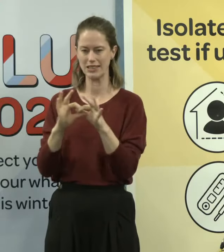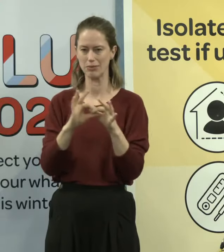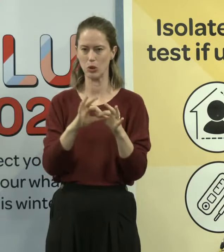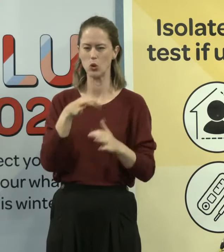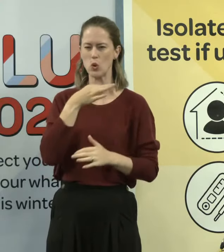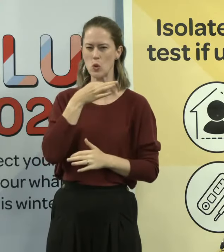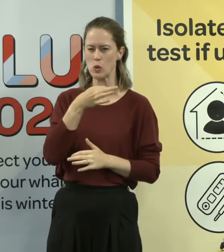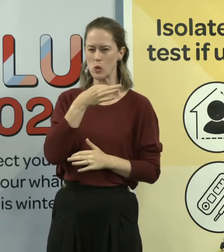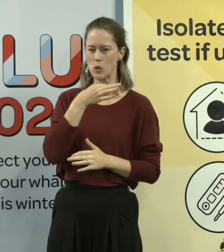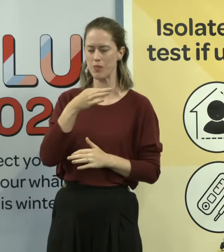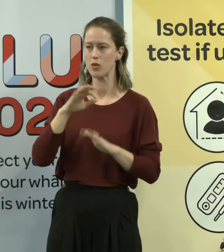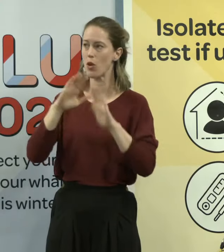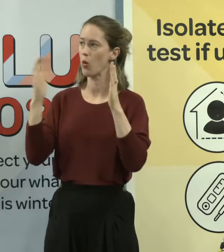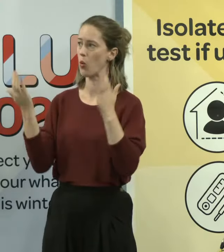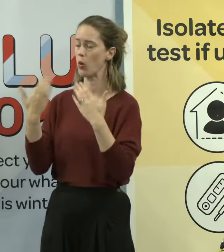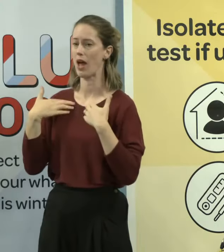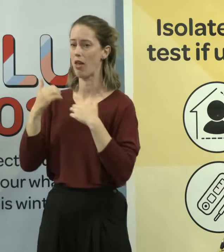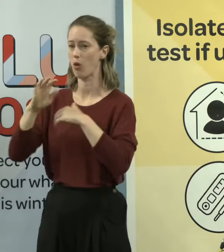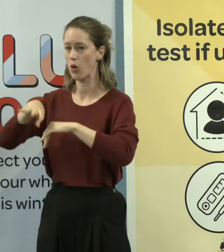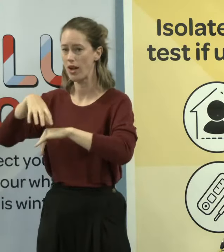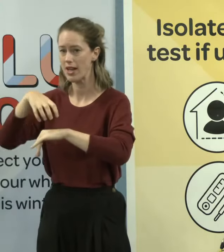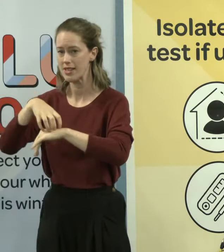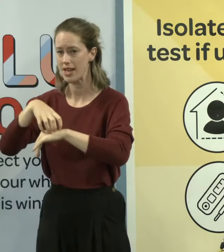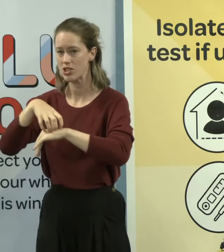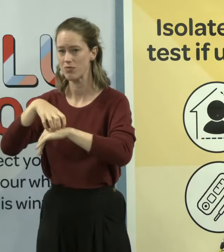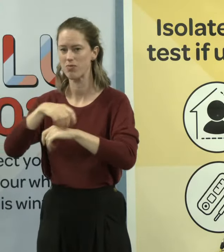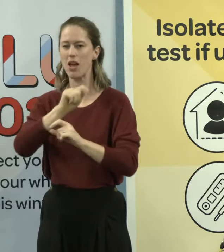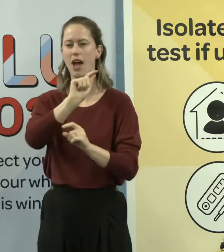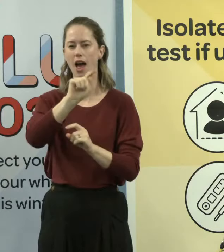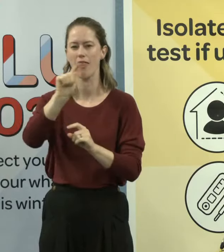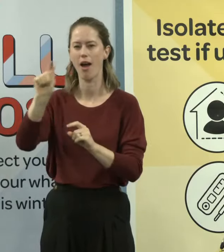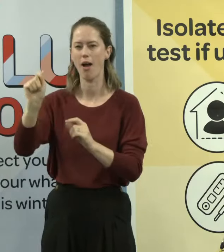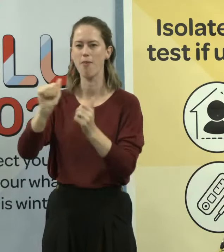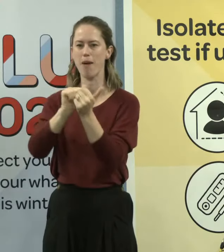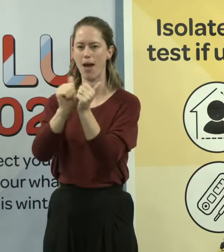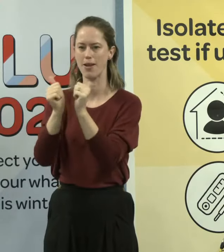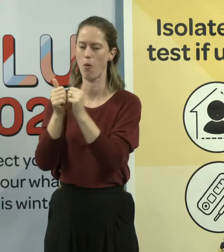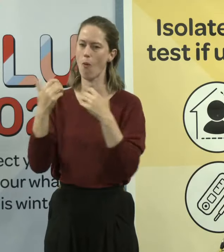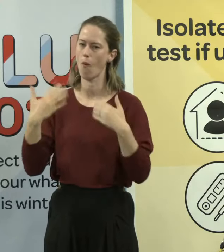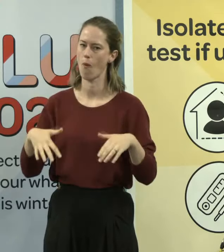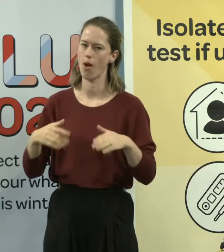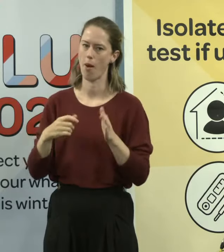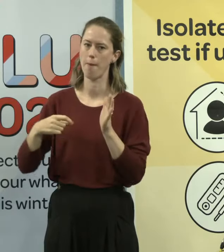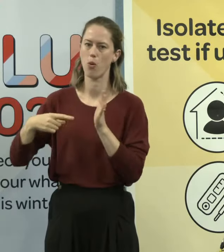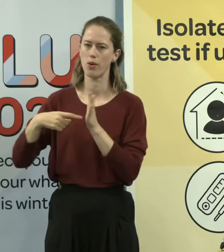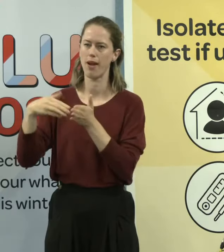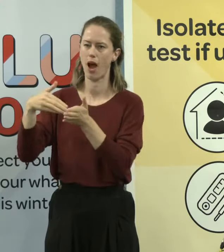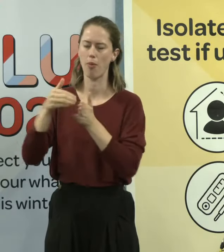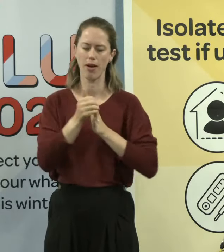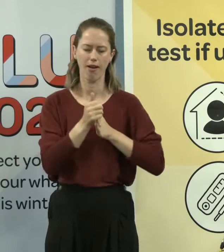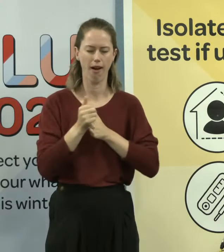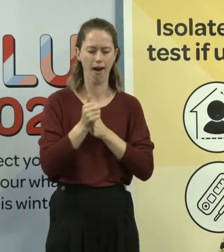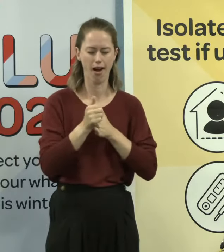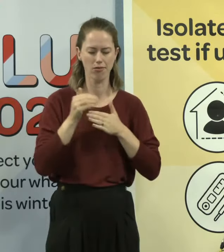urutomo COVID-19 i whakanuia te whanaungatanga ngawari i